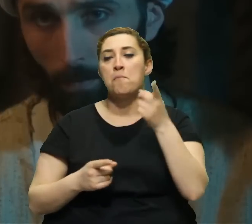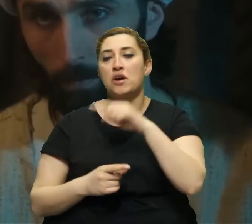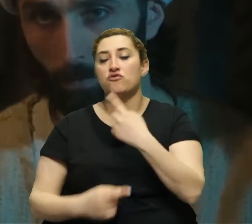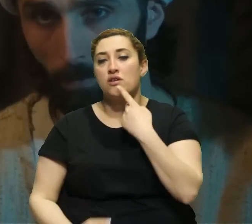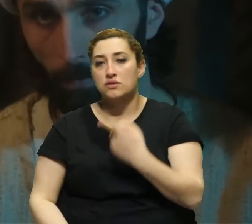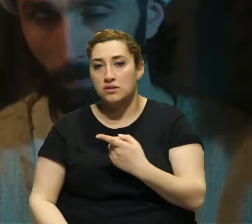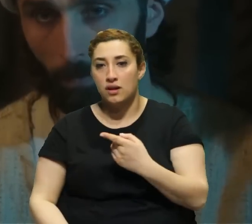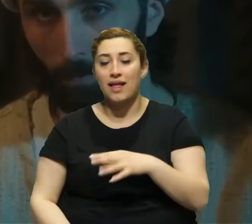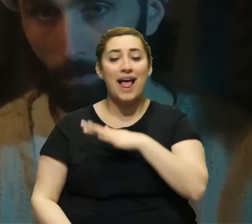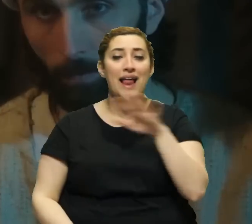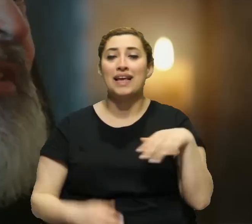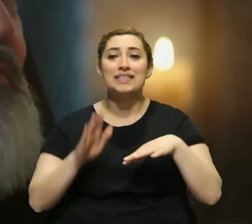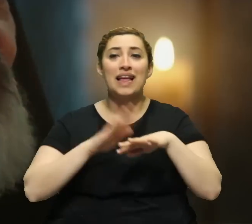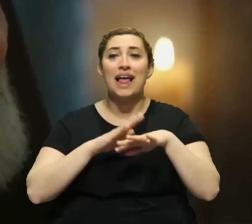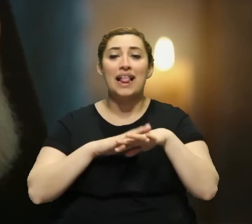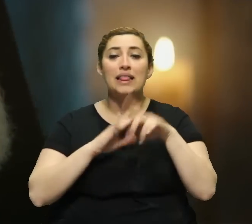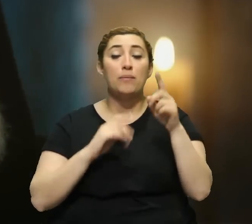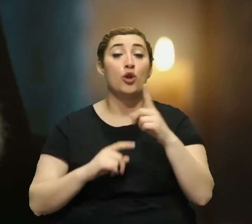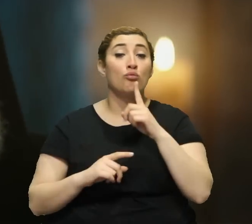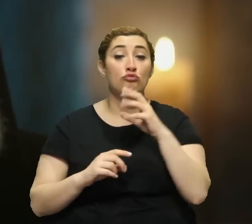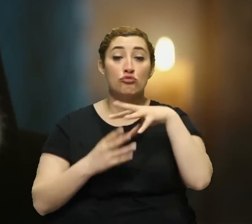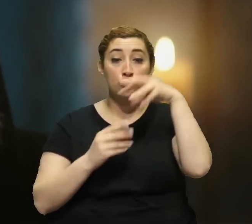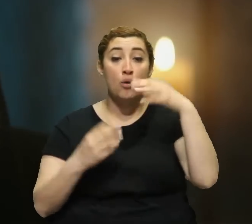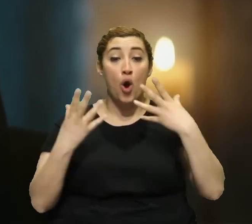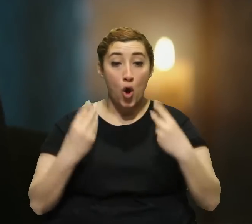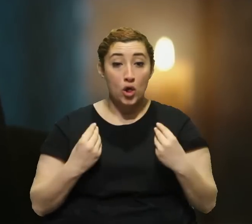Herkesin elinde bir mum olsa idi...